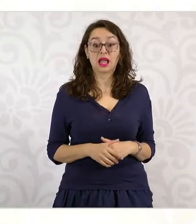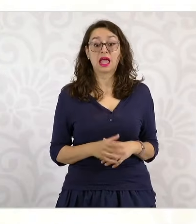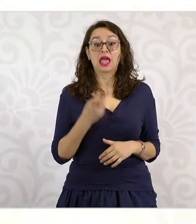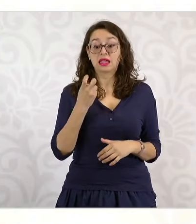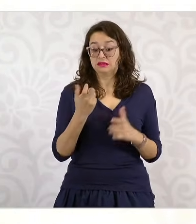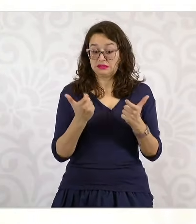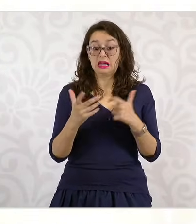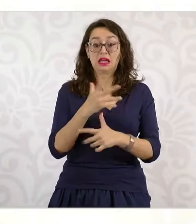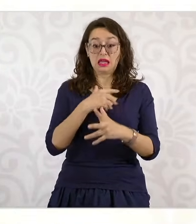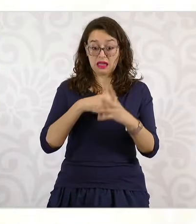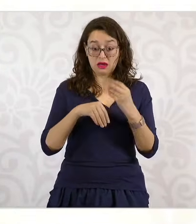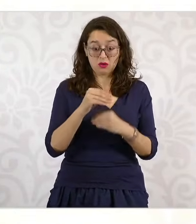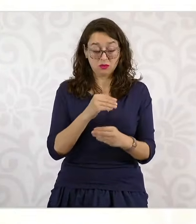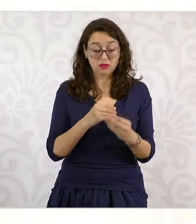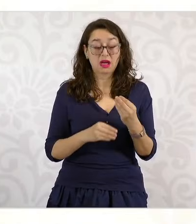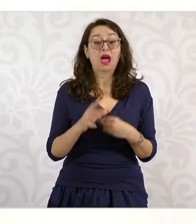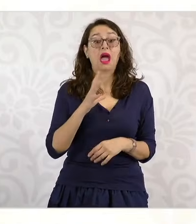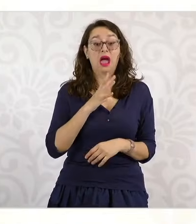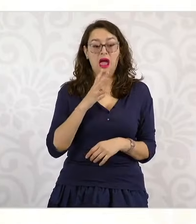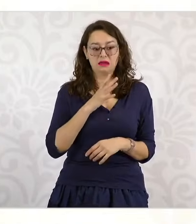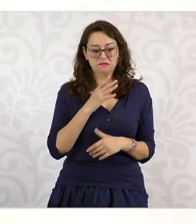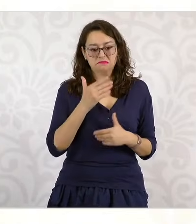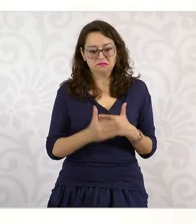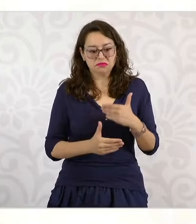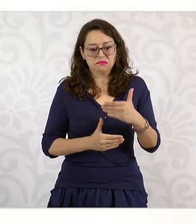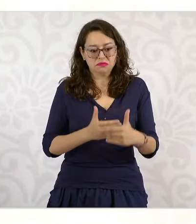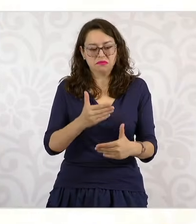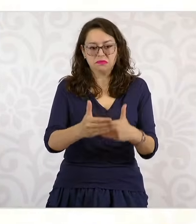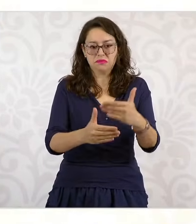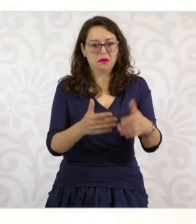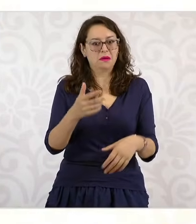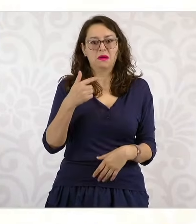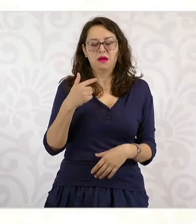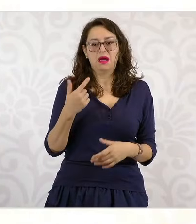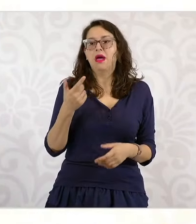siempre la tendencia de a dónde estamos llegando. No es nada más lo que hacemos hoy, sino a dónde